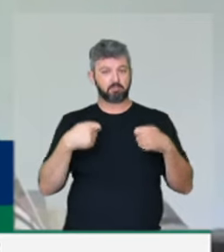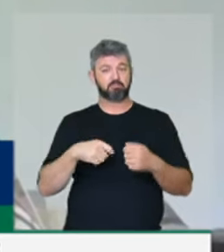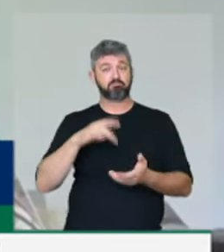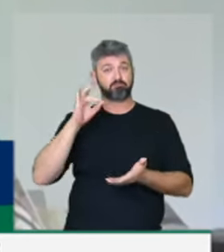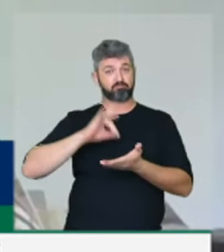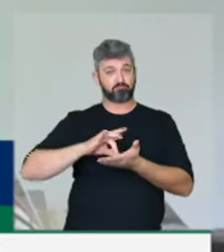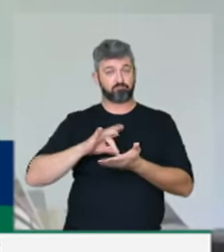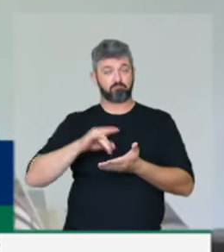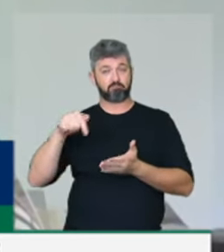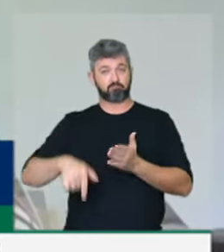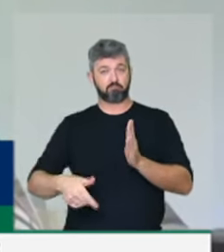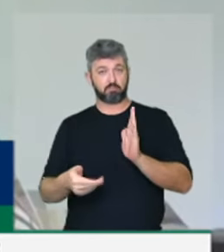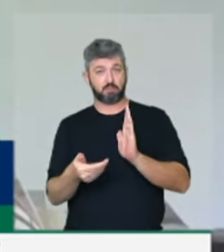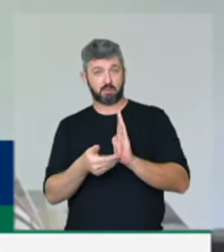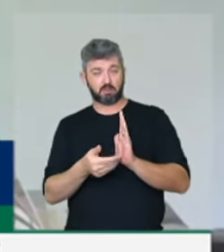PAUTADO.... MEDIDAS QUE POSSAM FAZER O ENFRENTAMENTO... A